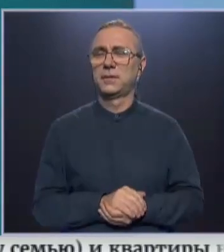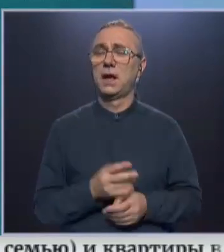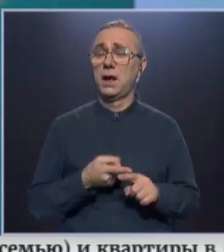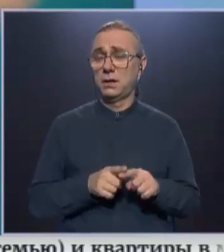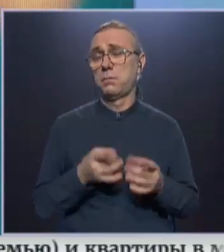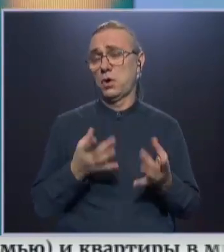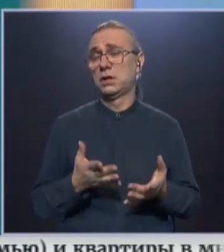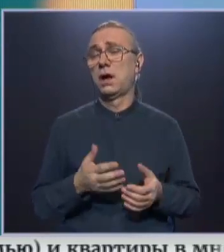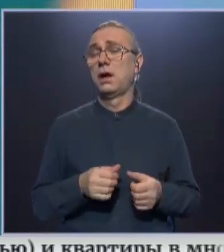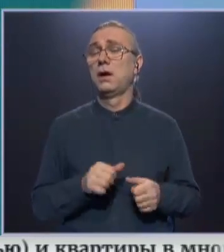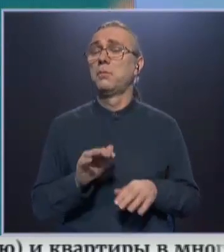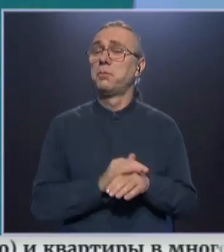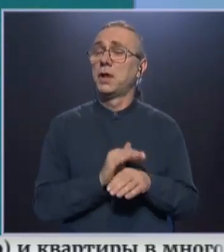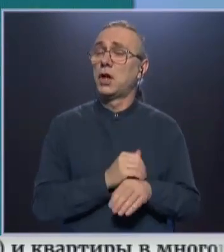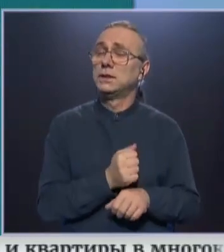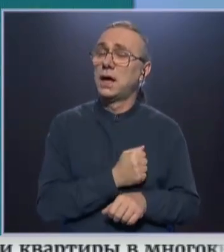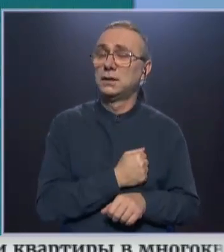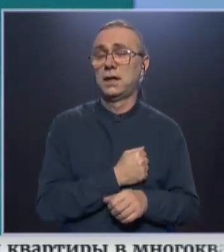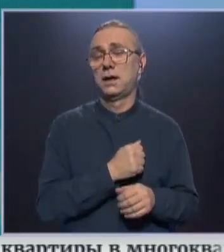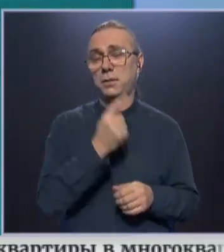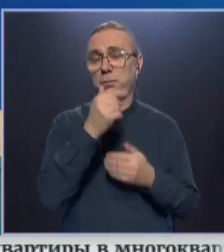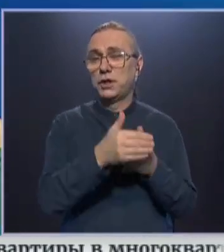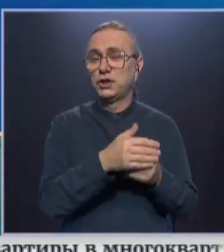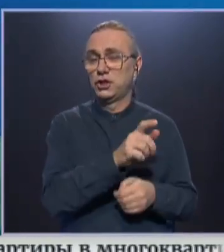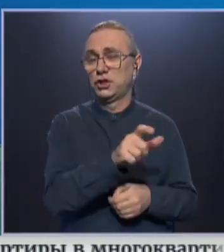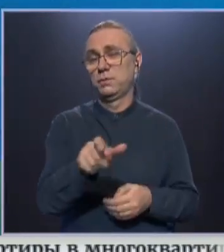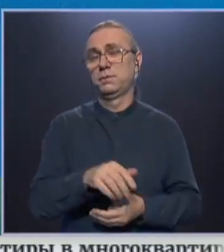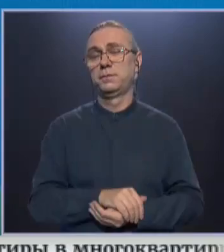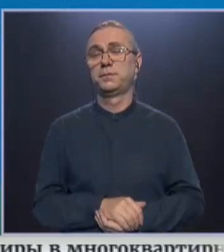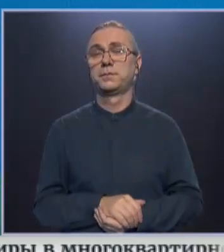мы должны беречь Здравствуйте